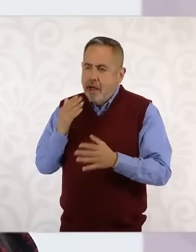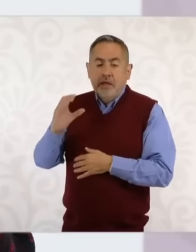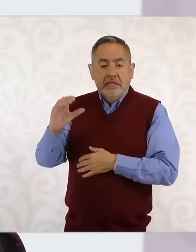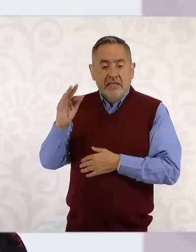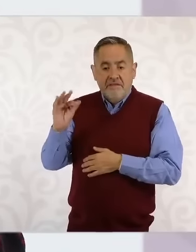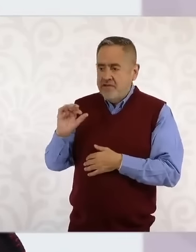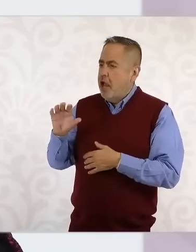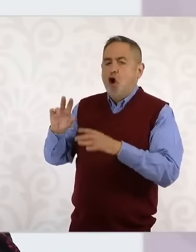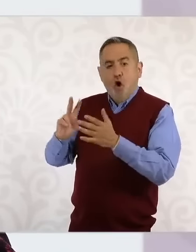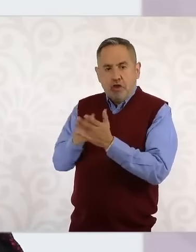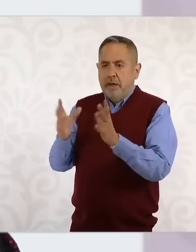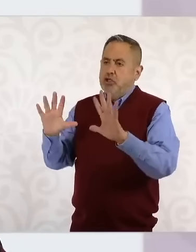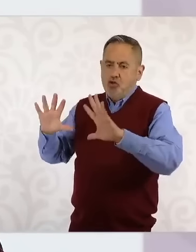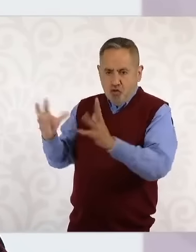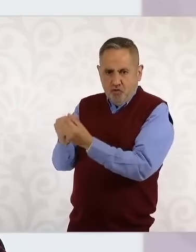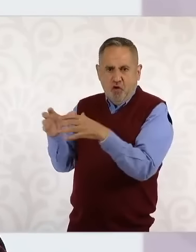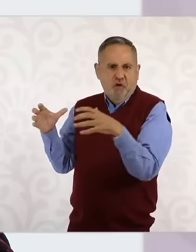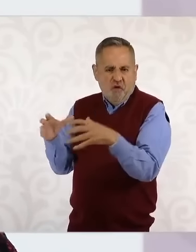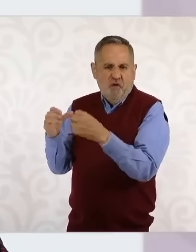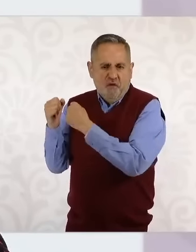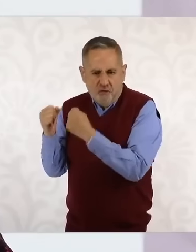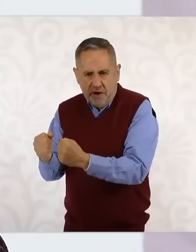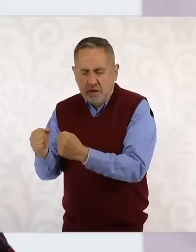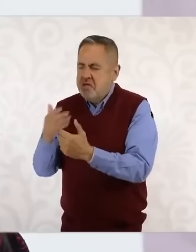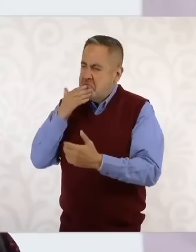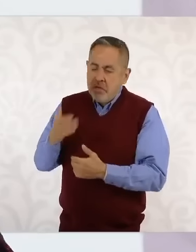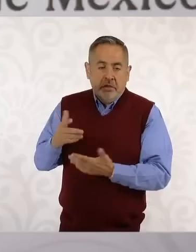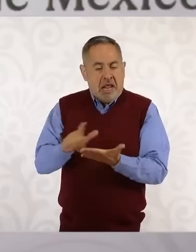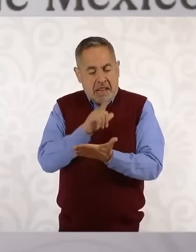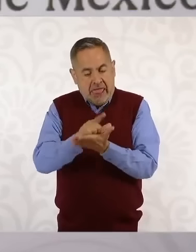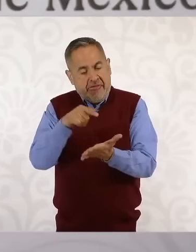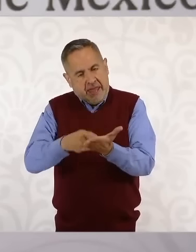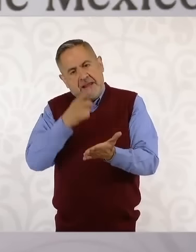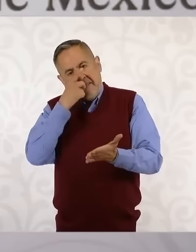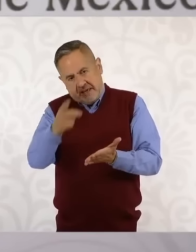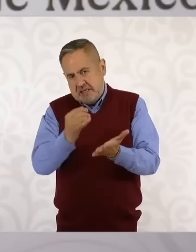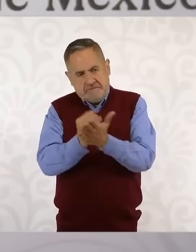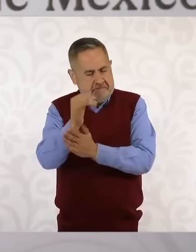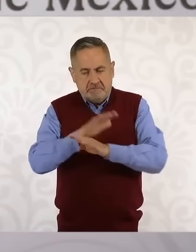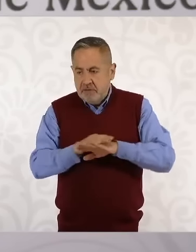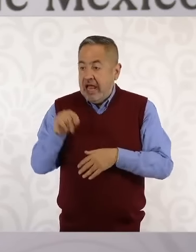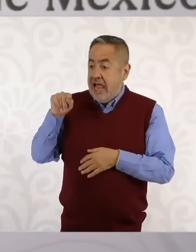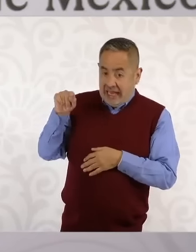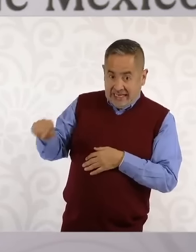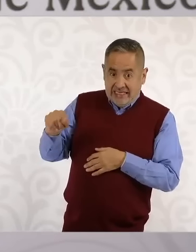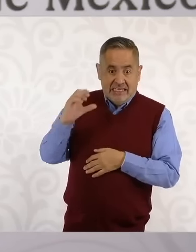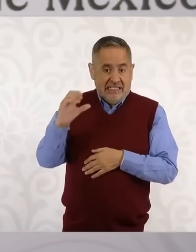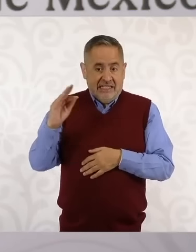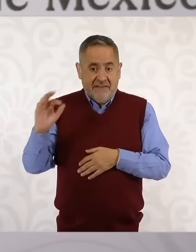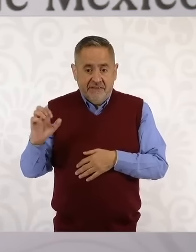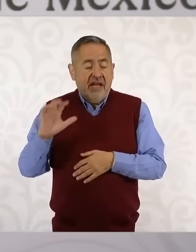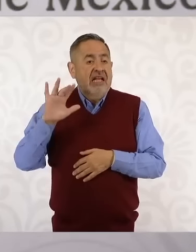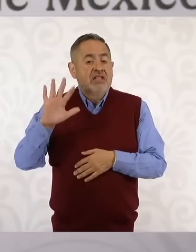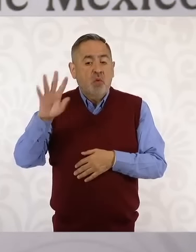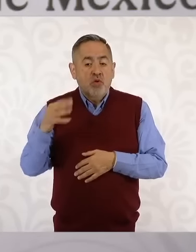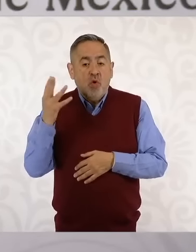Y dice la ley ahora sí que CFE tiene que garantizar al menos el 54% de la generación